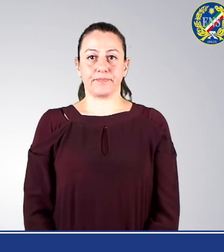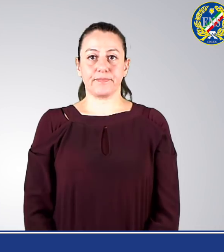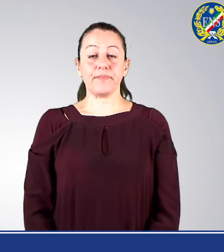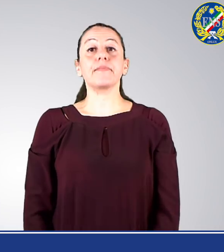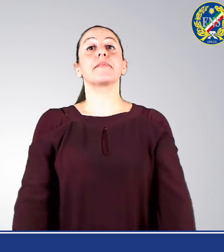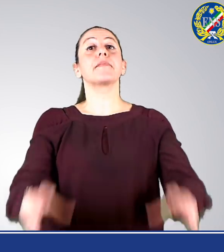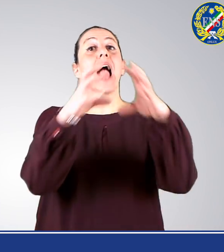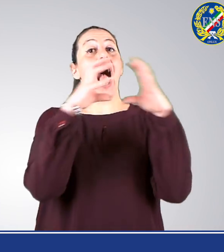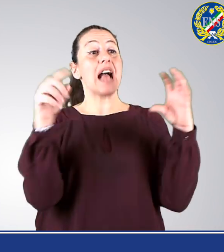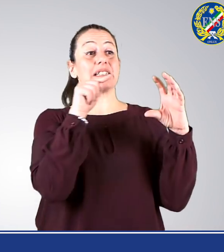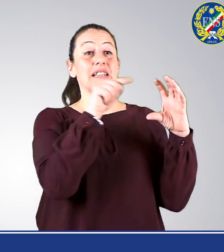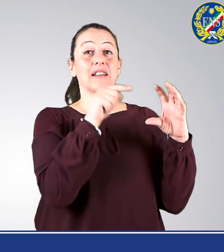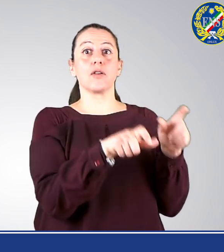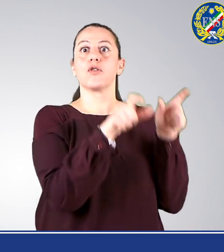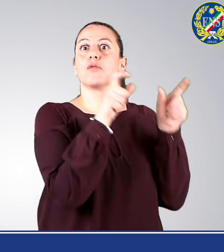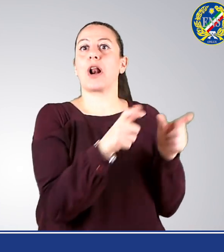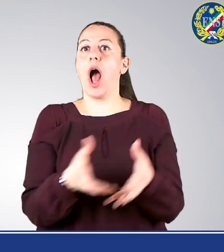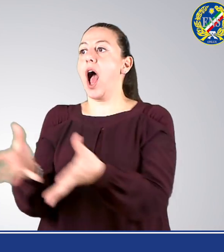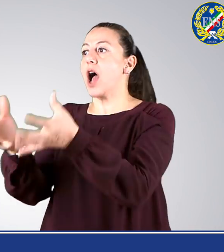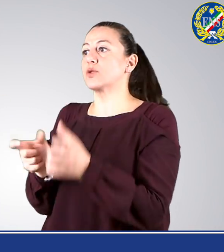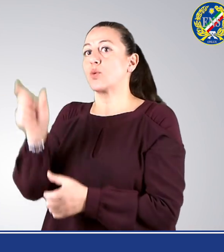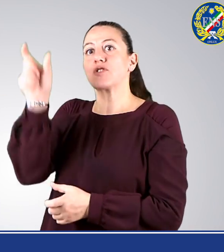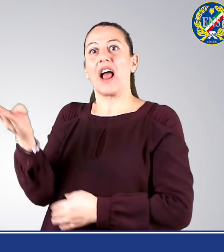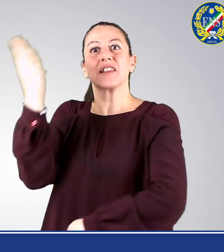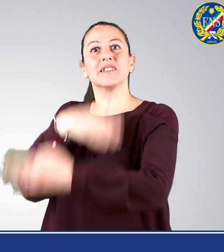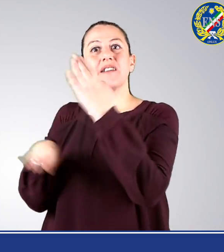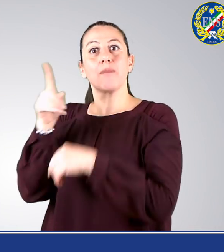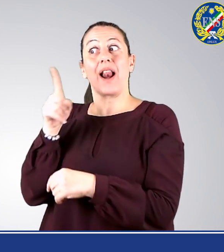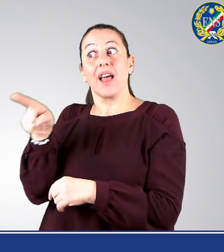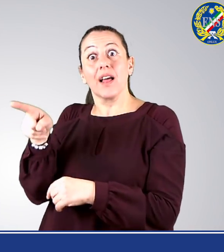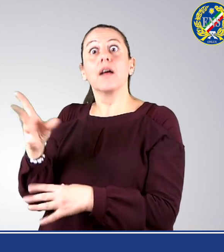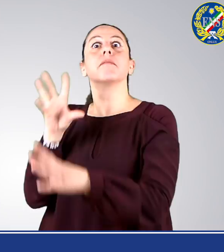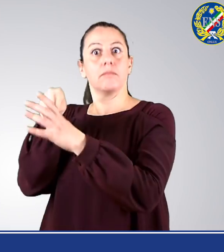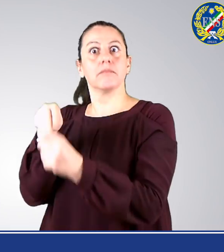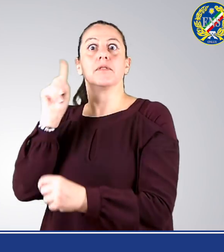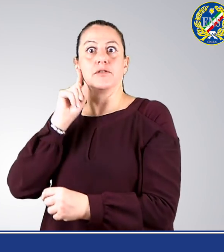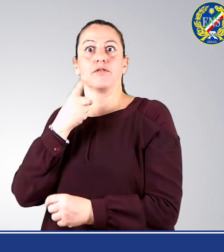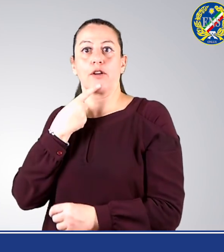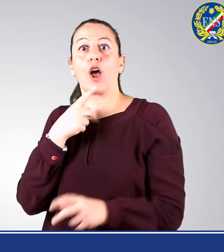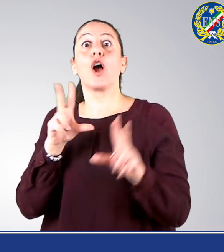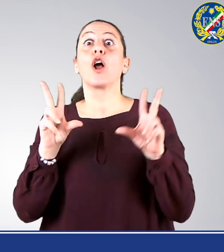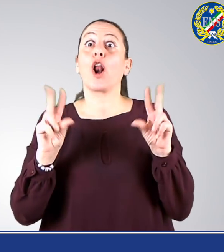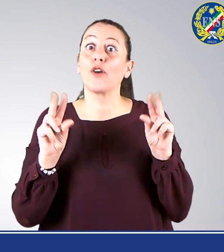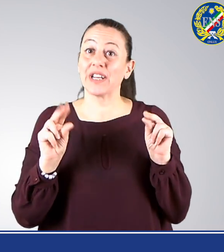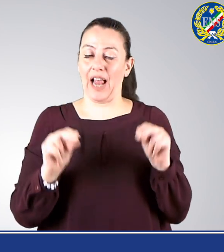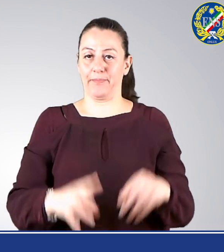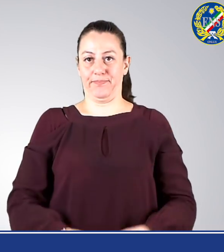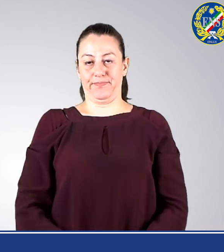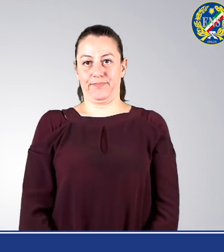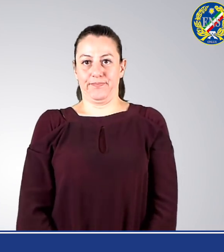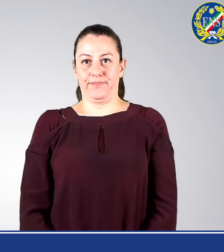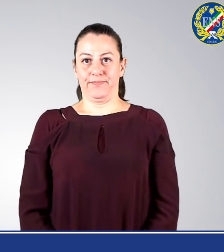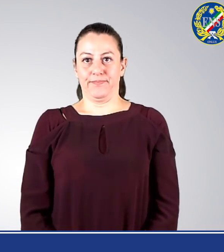Le novità dal 1.1.2018 dell'obbligo di assunzione al lavoro di persone disabili (compresi i sordi)